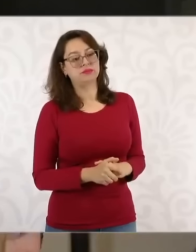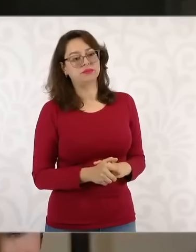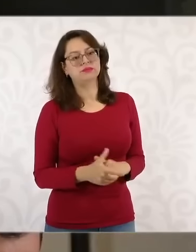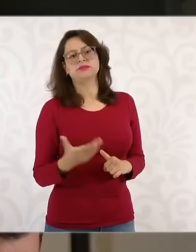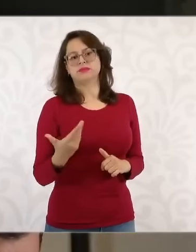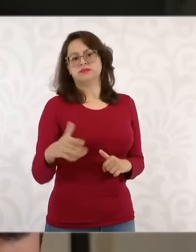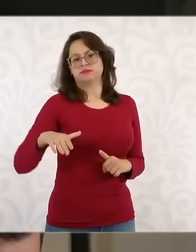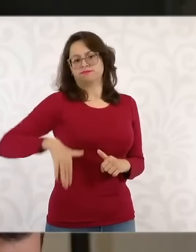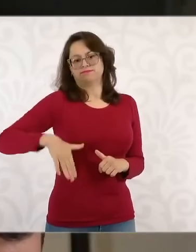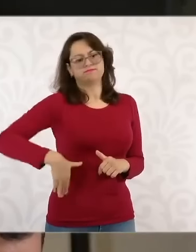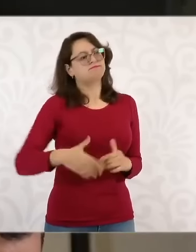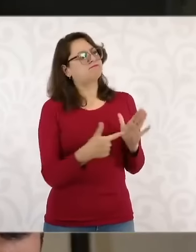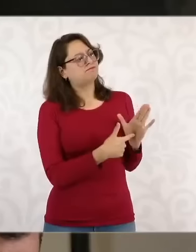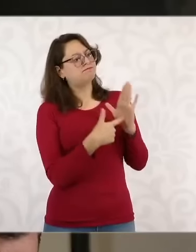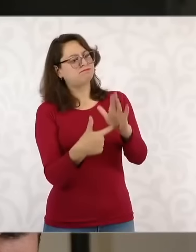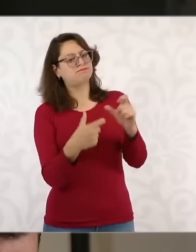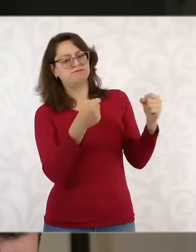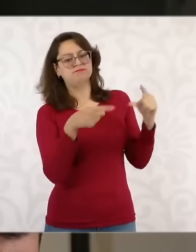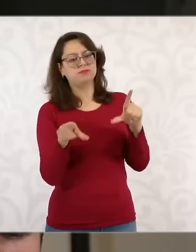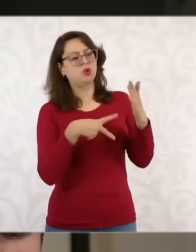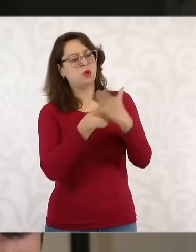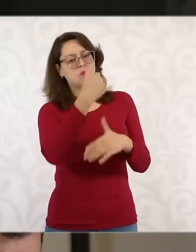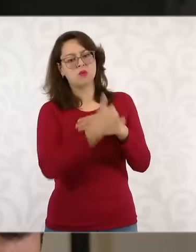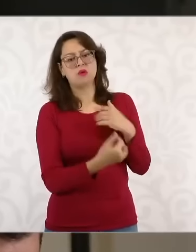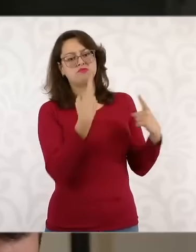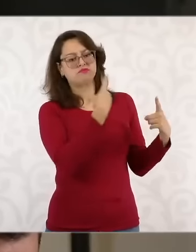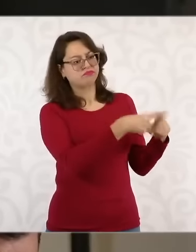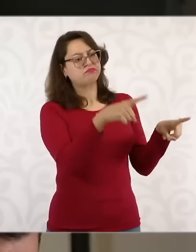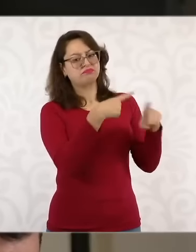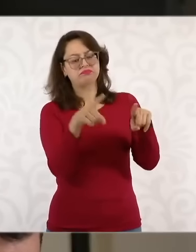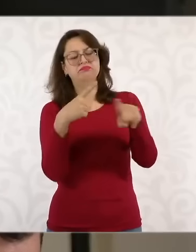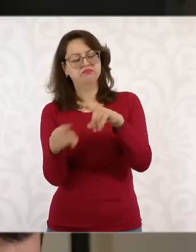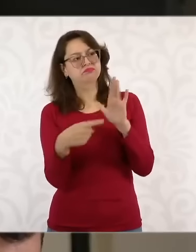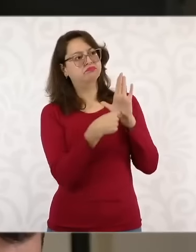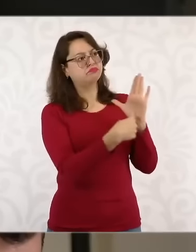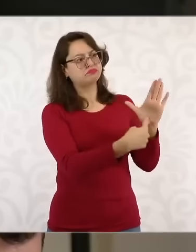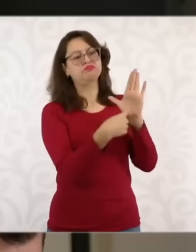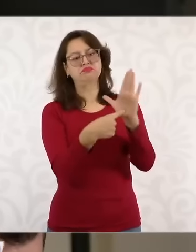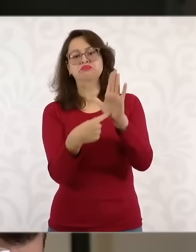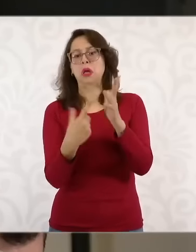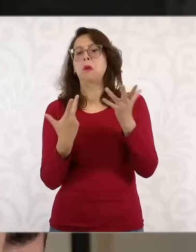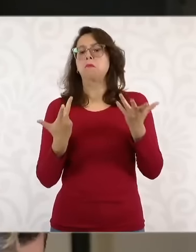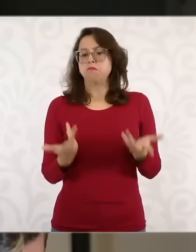de todos los proyectos a partir de la convocatoria que, bueno, vienen a dar mayor energía, más